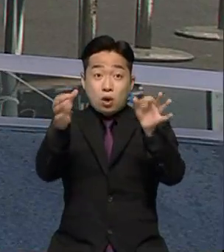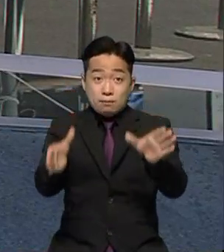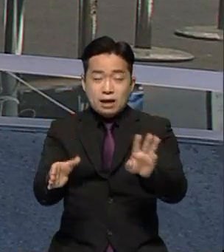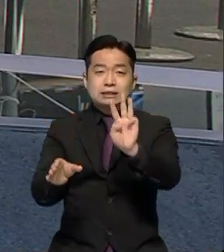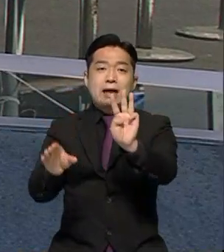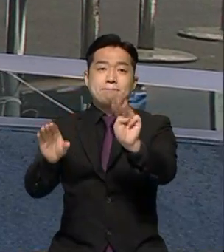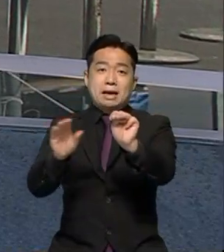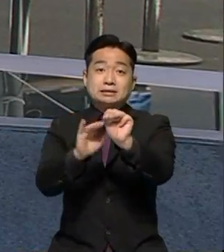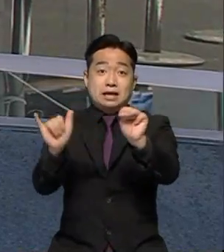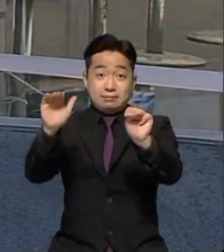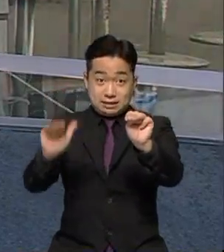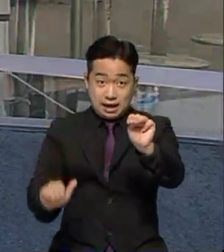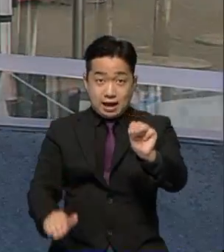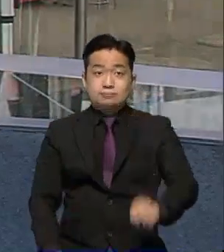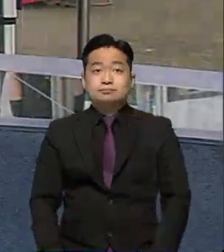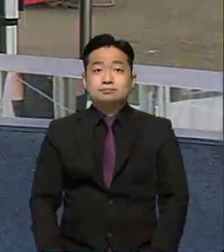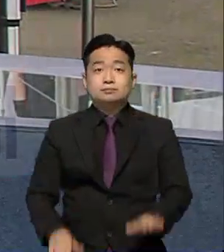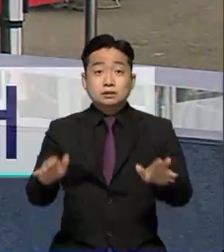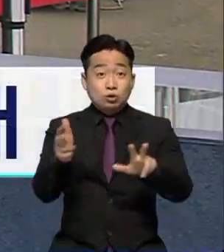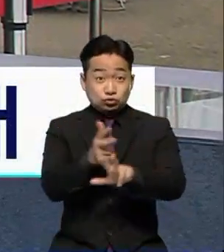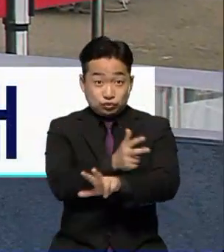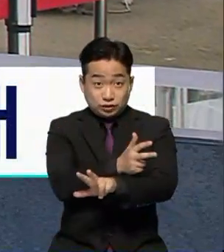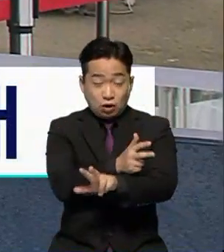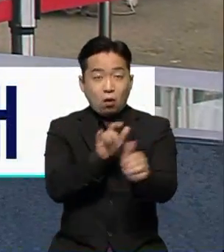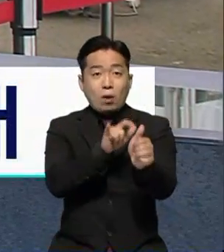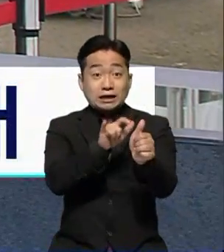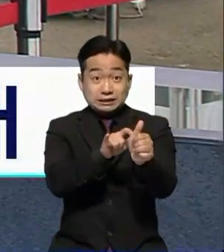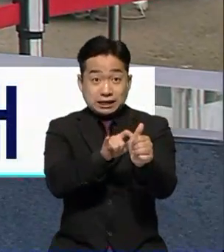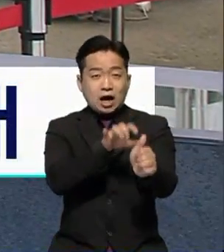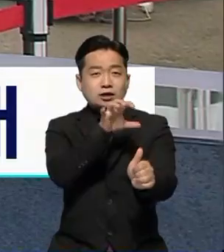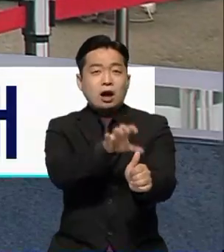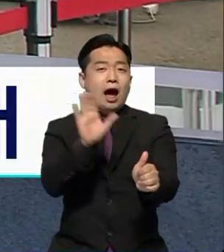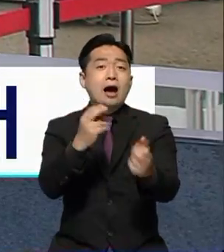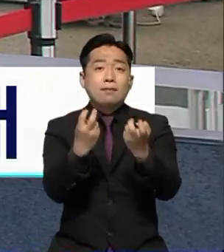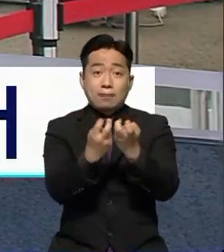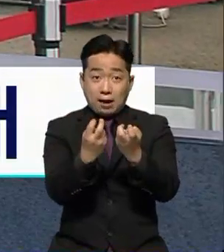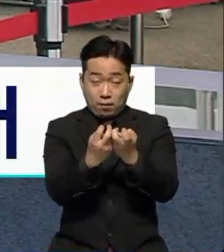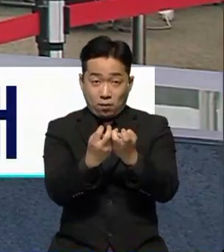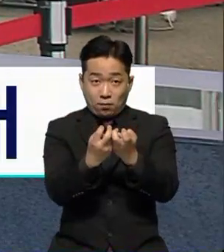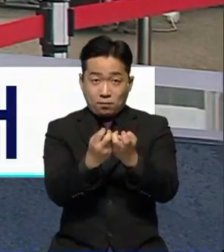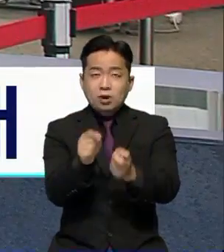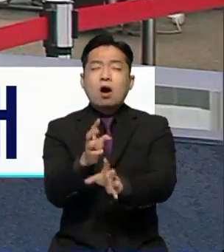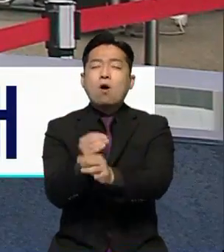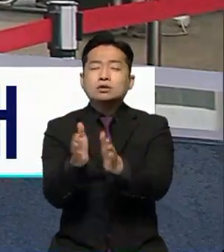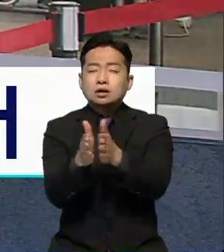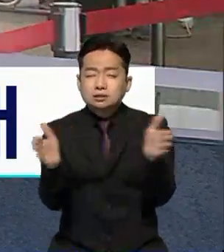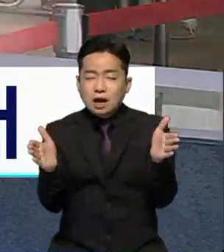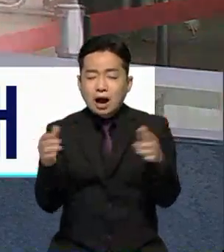아래였습니다. 정부는 이번 주에 확진자도 격리하지 않는 방안과 그 시점 등을 논의할 예정인데